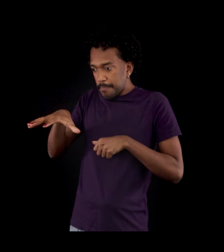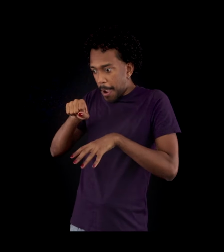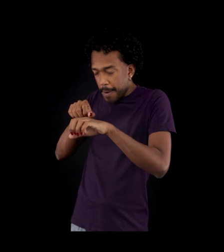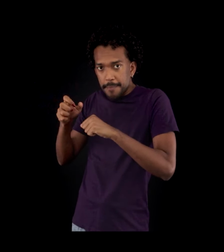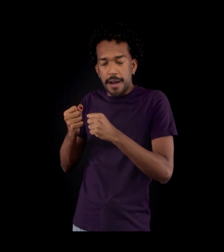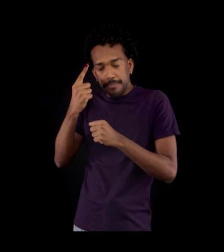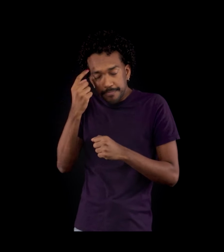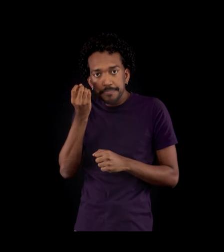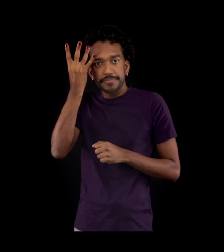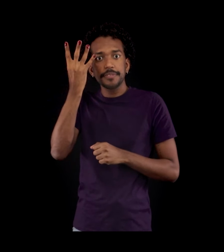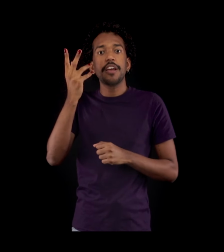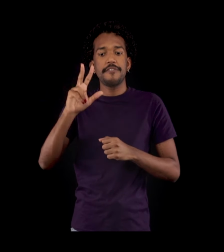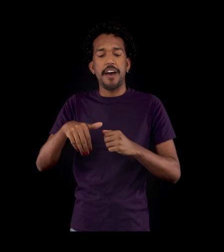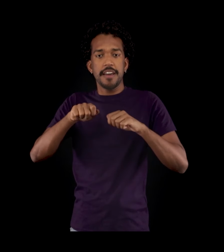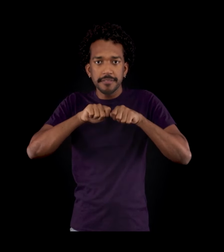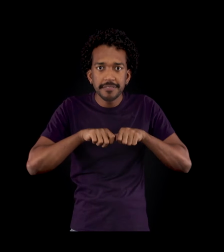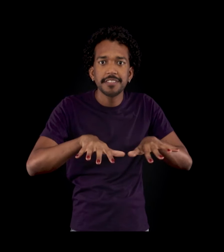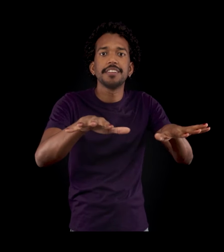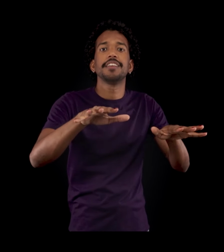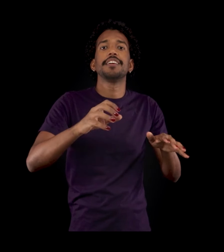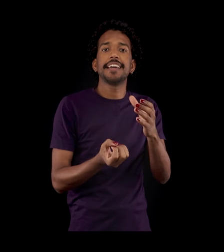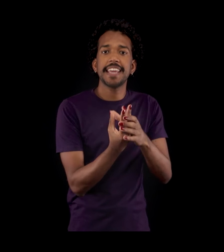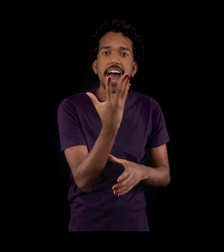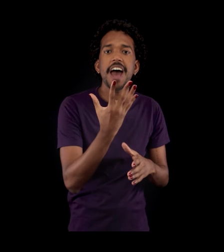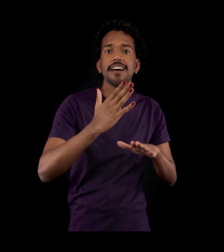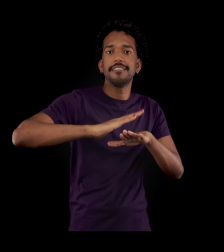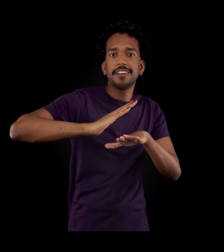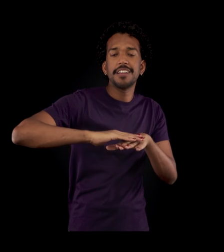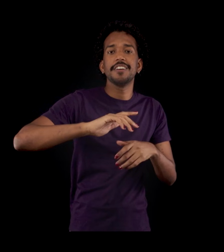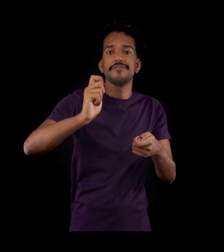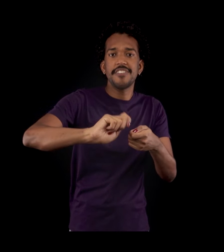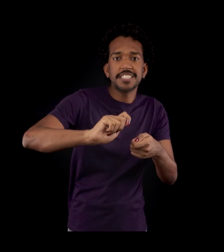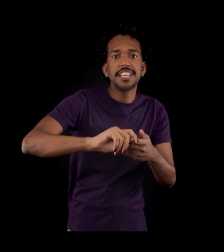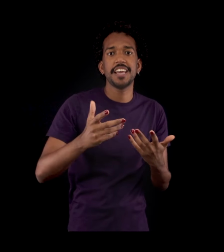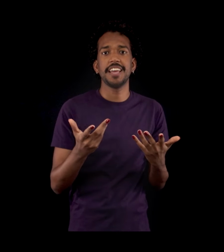que é mesmo o trabalho que considero a arte em si.